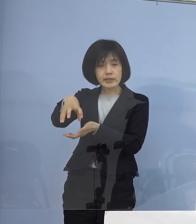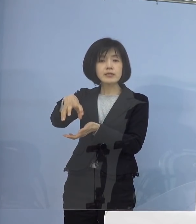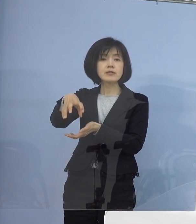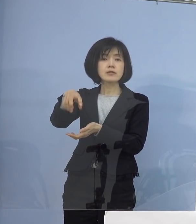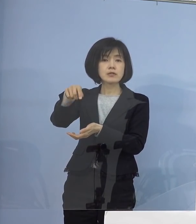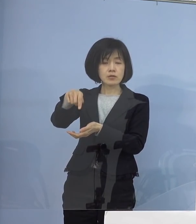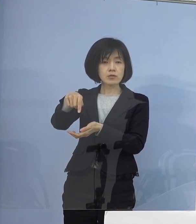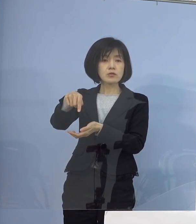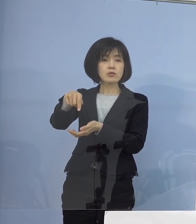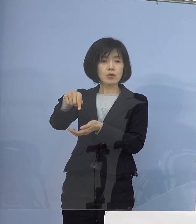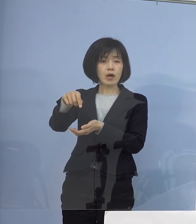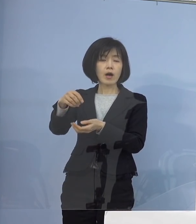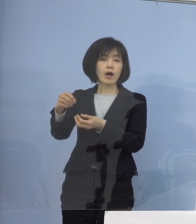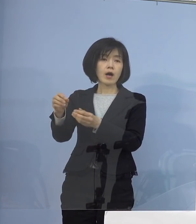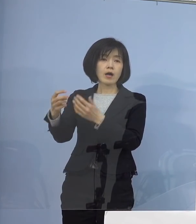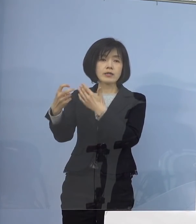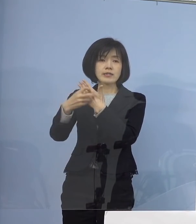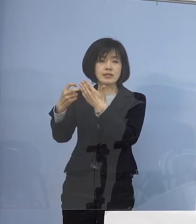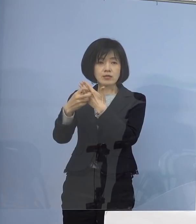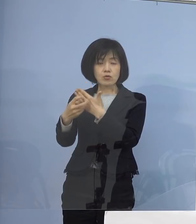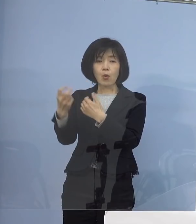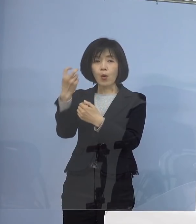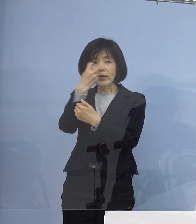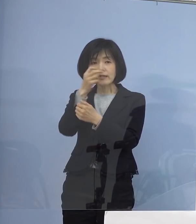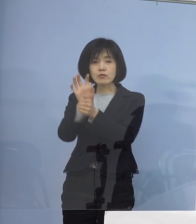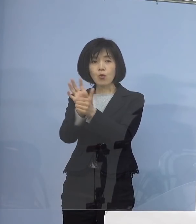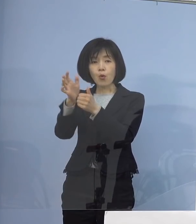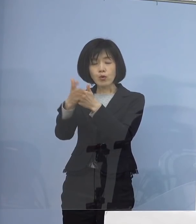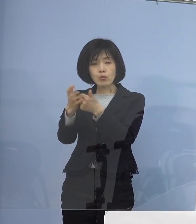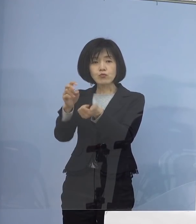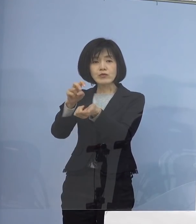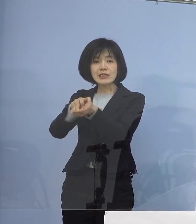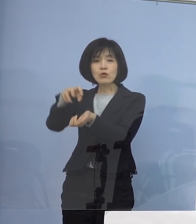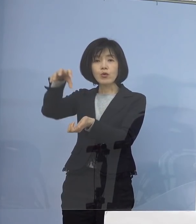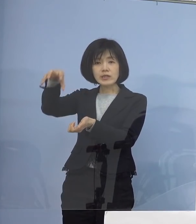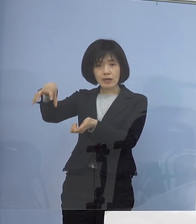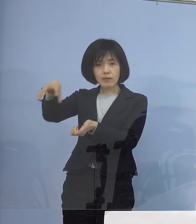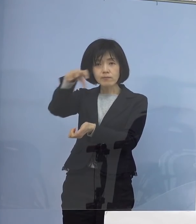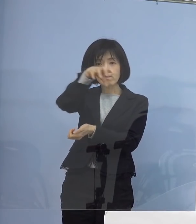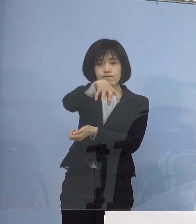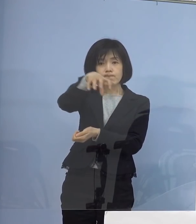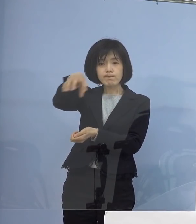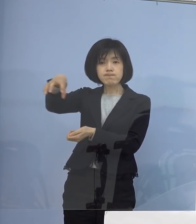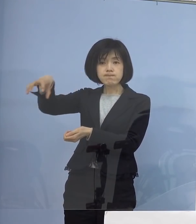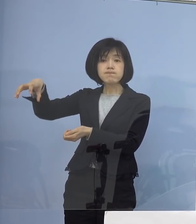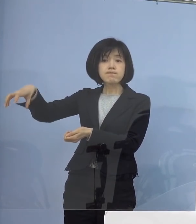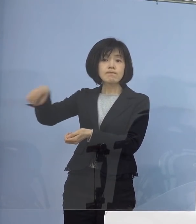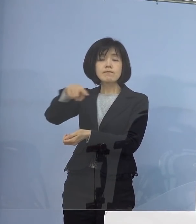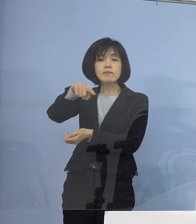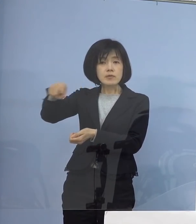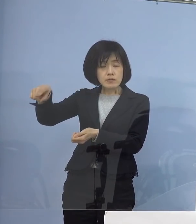また診療検査協力医療機関など 多数の医療機関におきまして